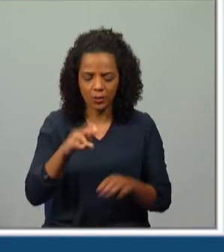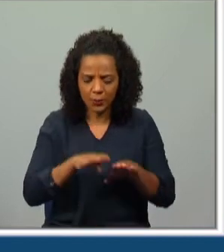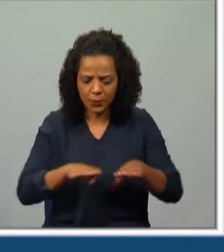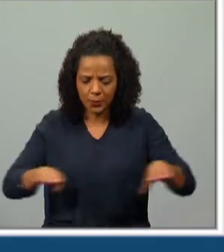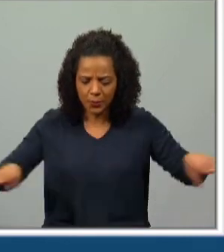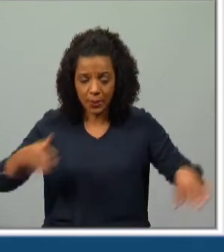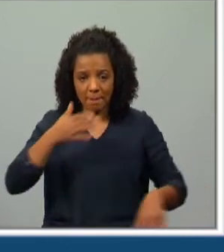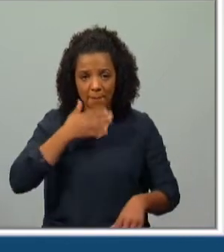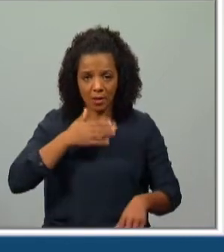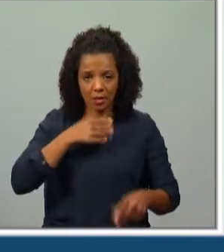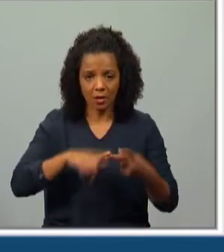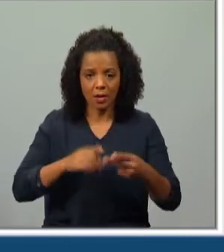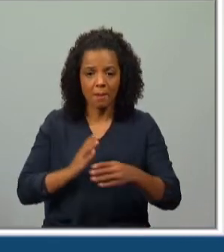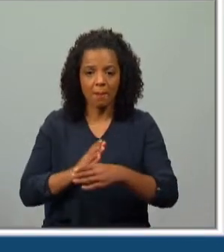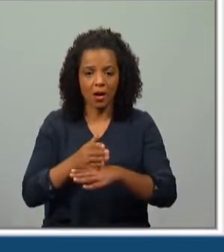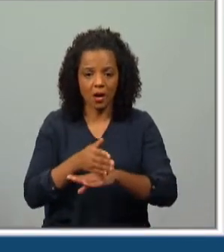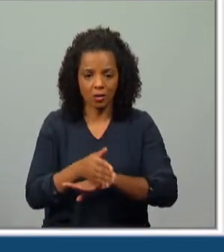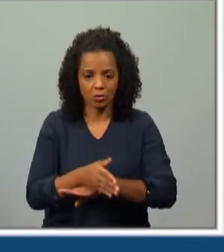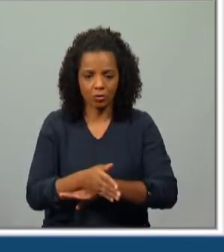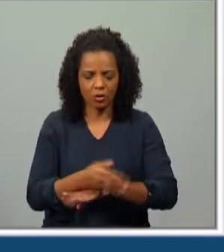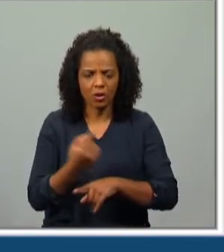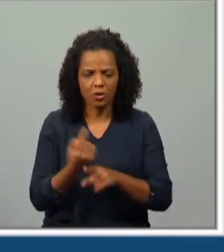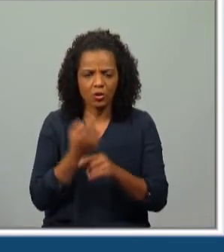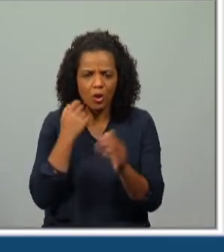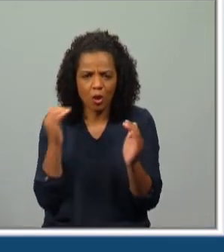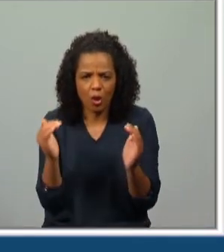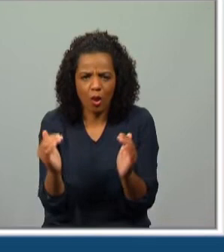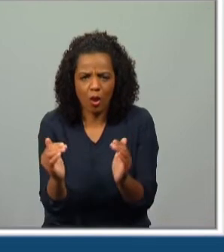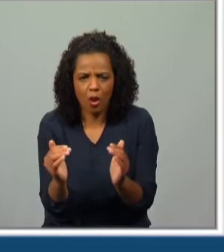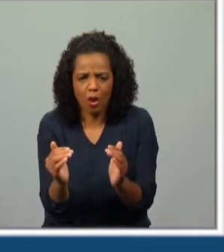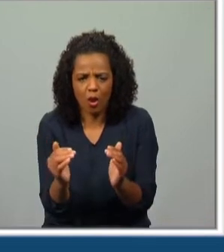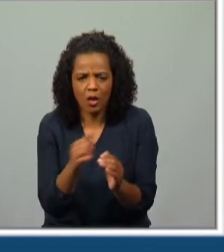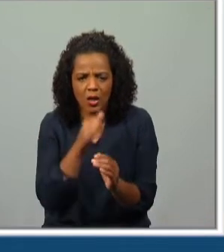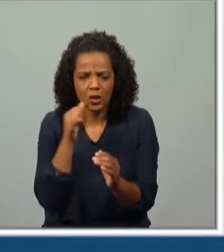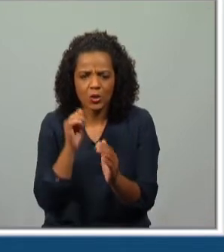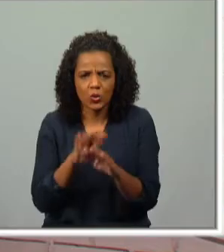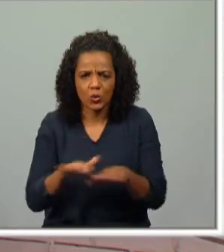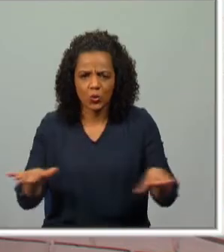e temos os barcos com diminuts objetos sobre um pano azul e o que é que estas 我們有帶小物件的船在一塊藍色的布上，這些是什麼